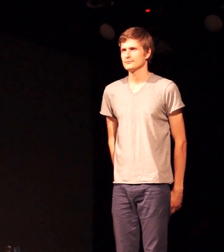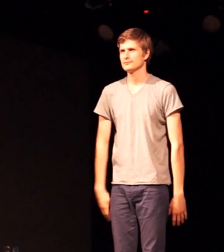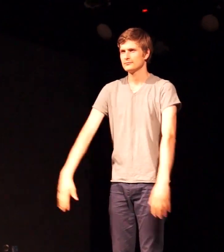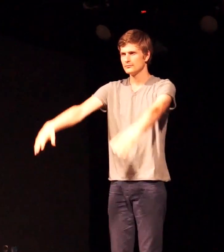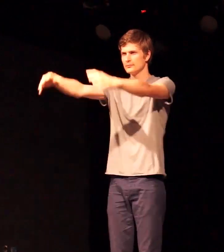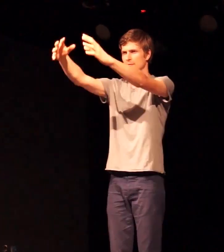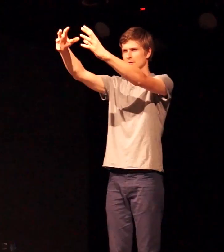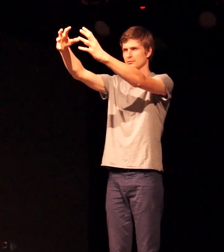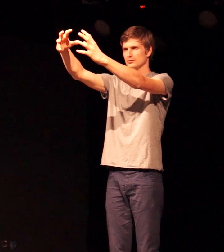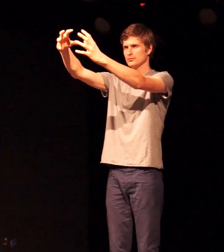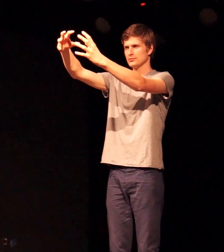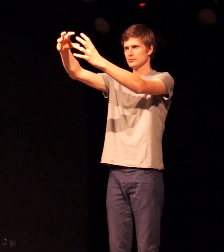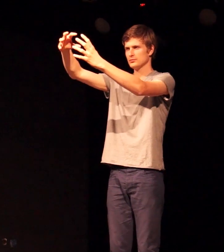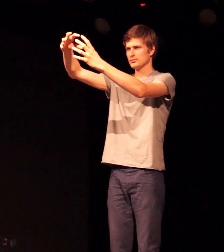Utwór nosi tytuł „Ludzie z Marsa"